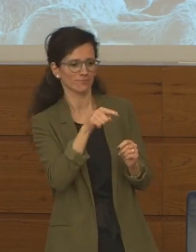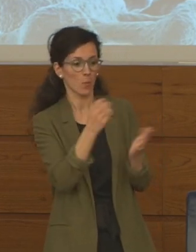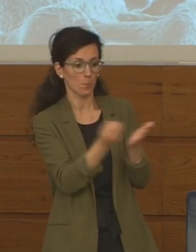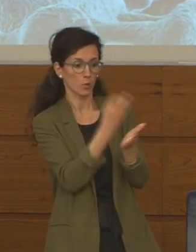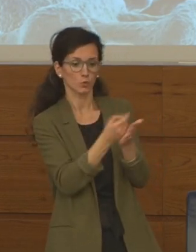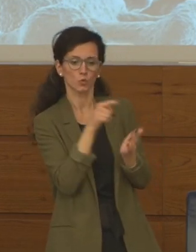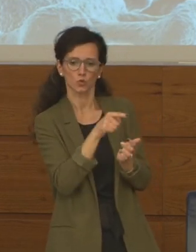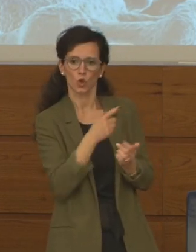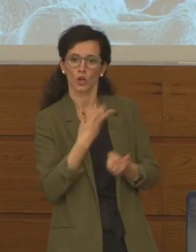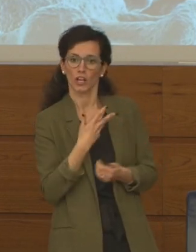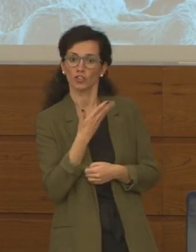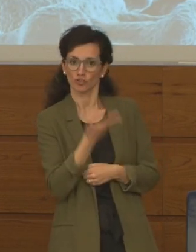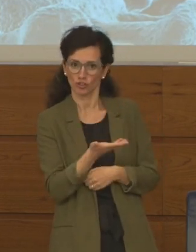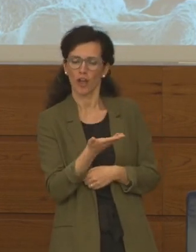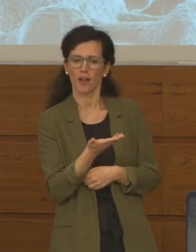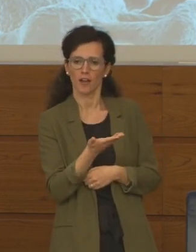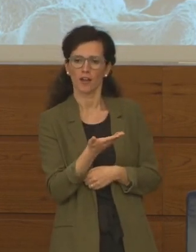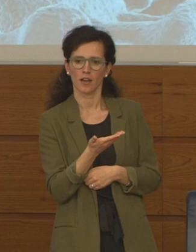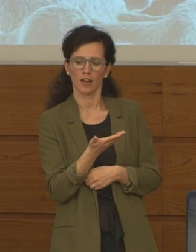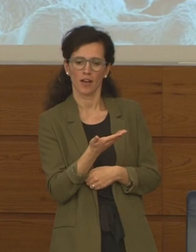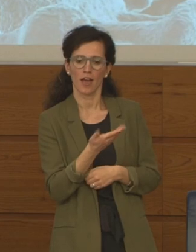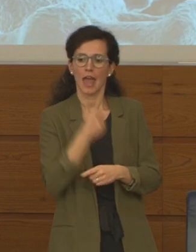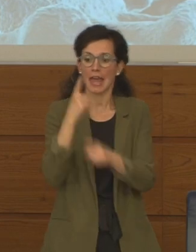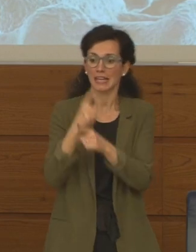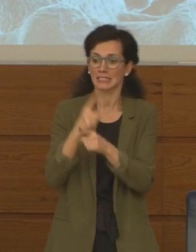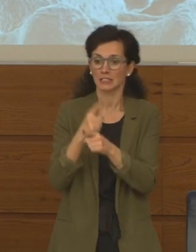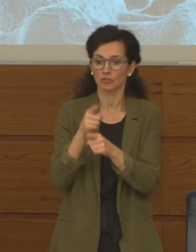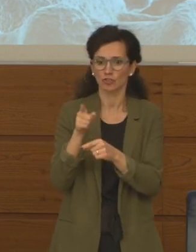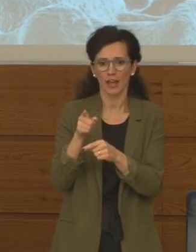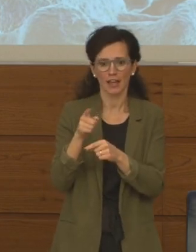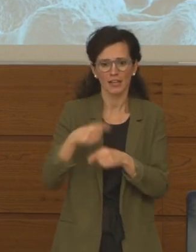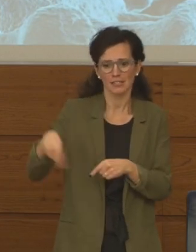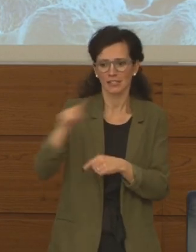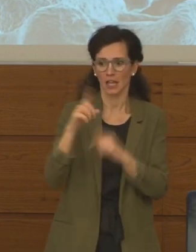dall'altra delle esigenze delle nostre strutture